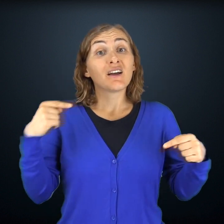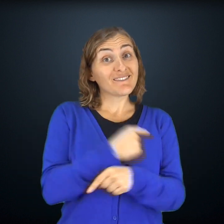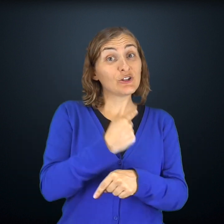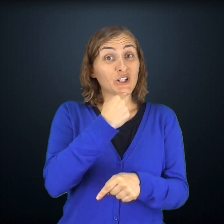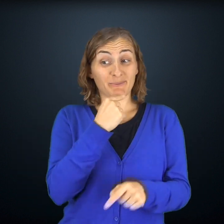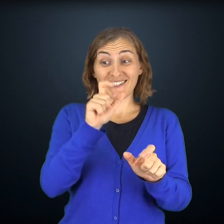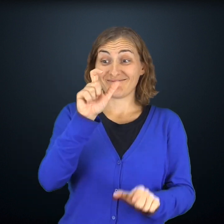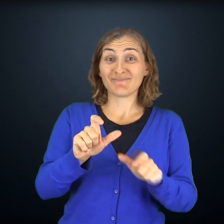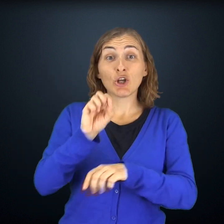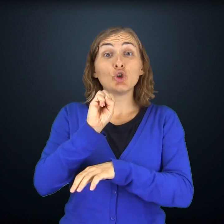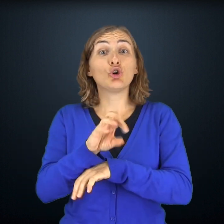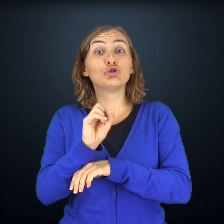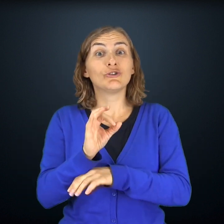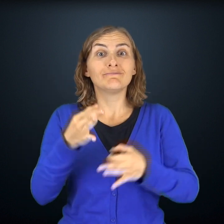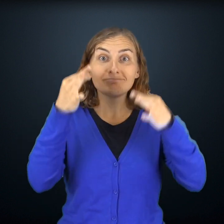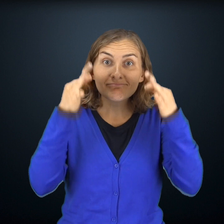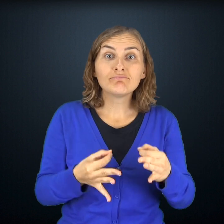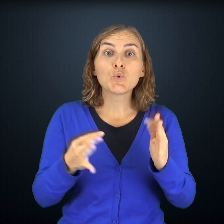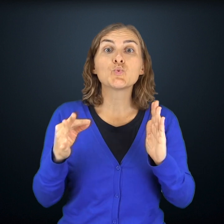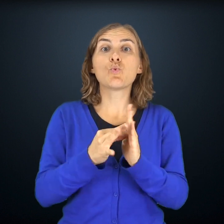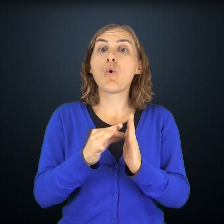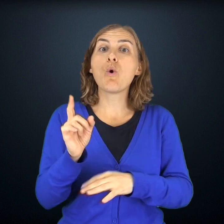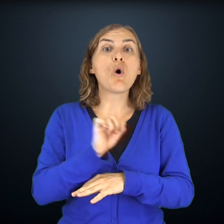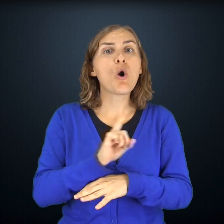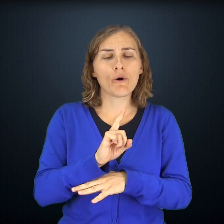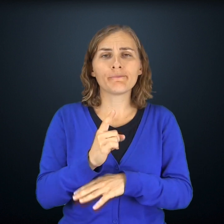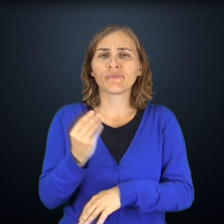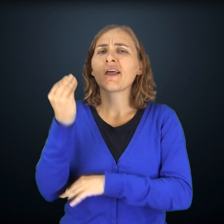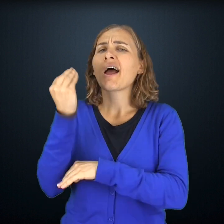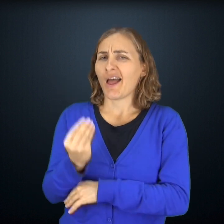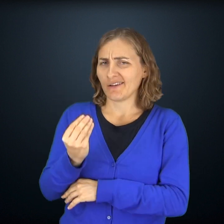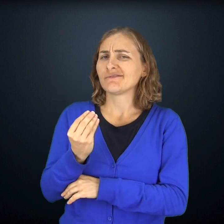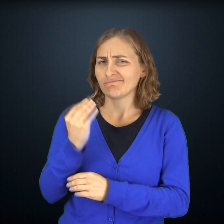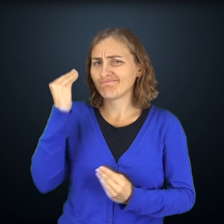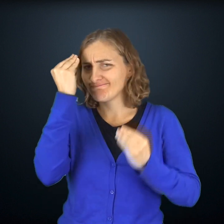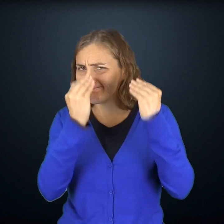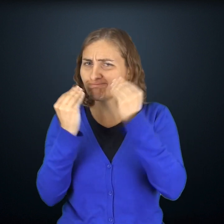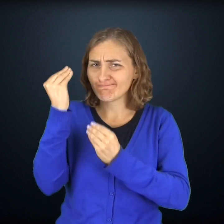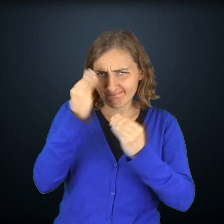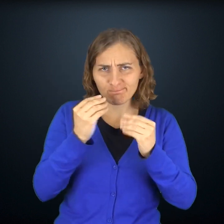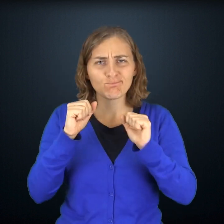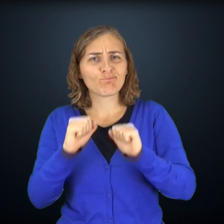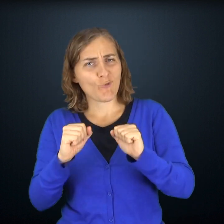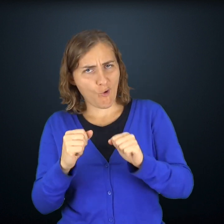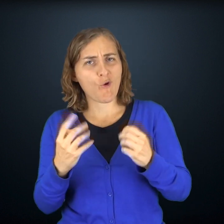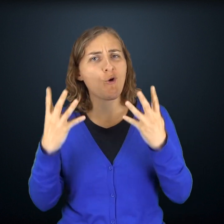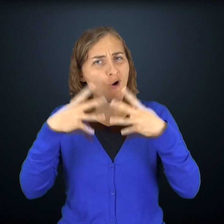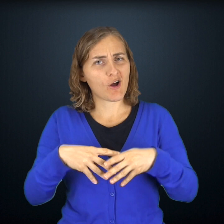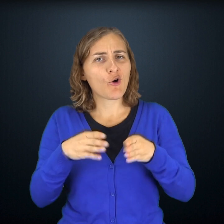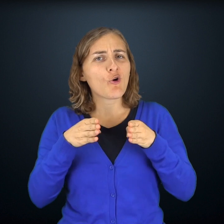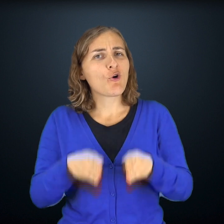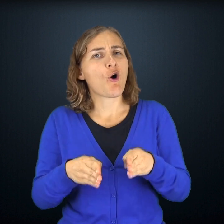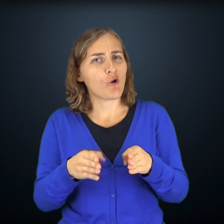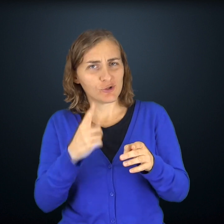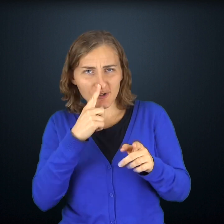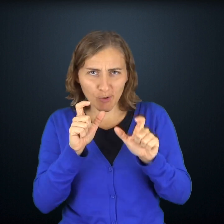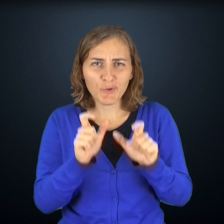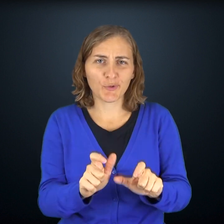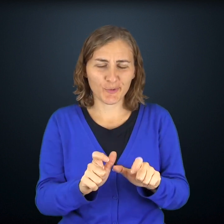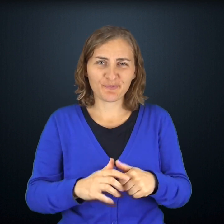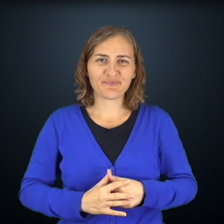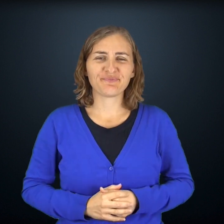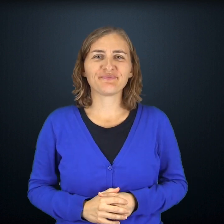Per il personale non di ruolo l’ENS sta valutando di organizzare un corso ad hoc.